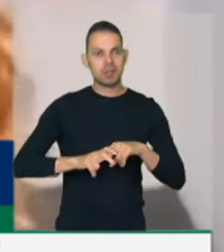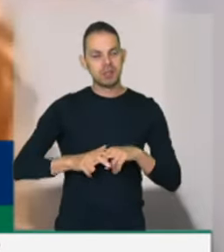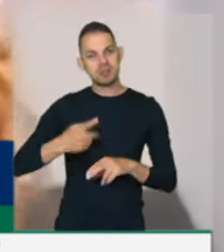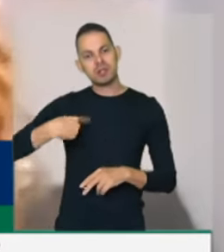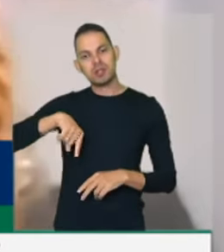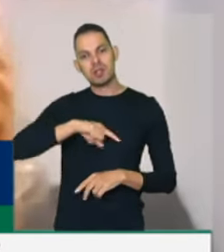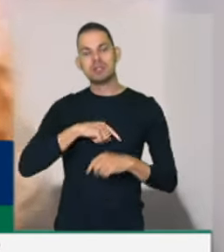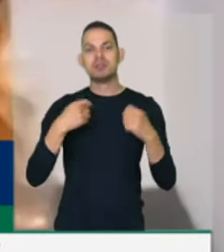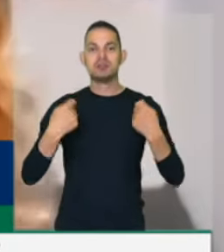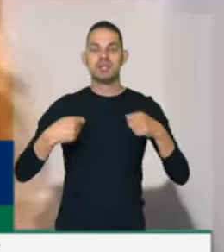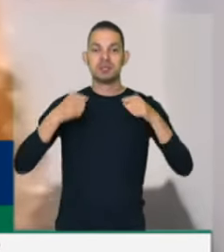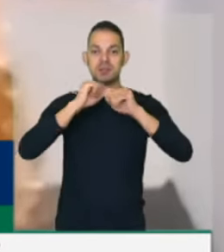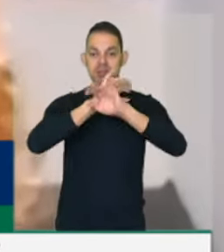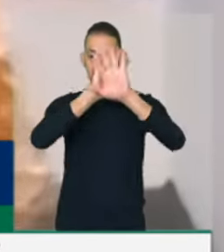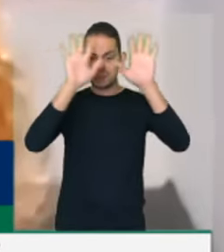FRAUDE, GARANTIR QUE O LEITO DISPONIBILIZADO E ESTAR NO